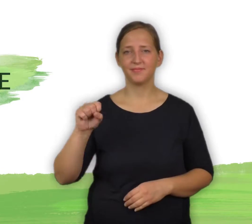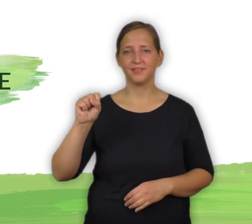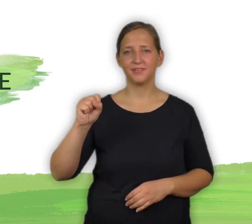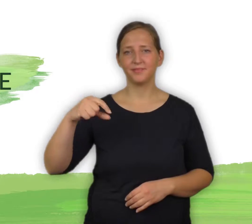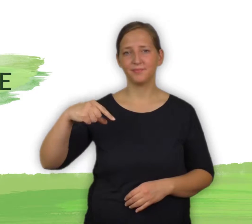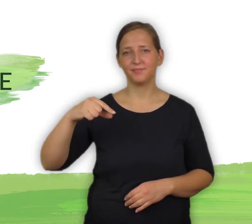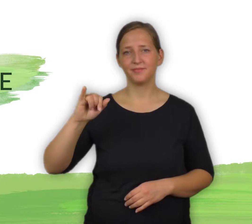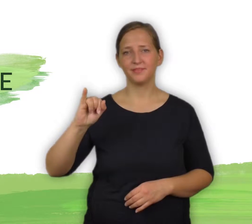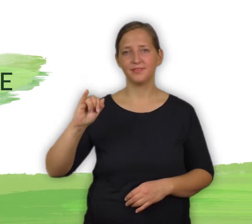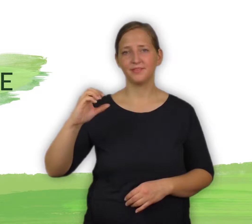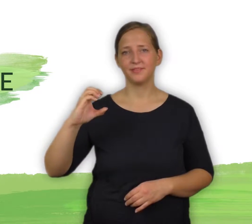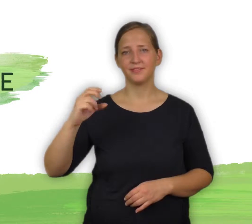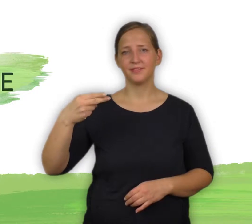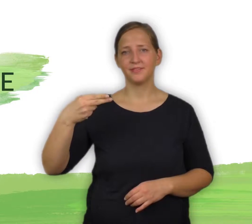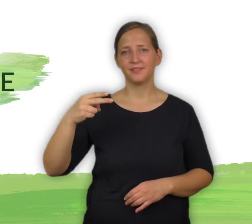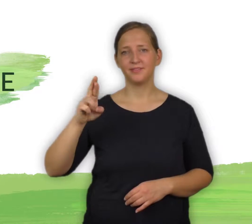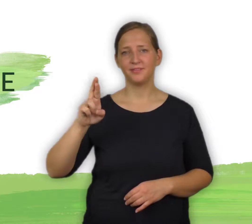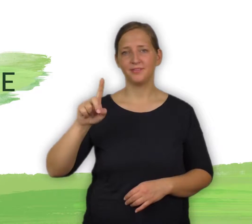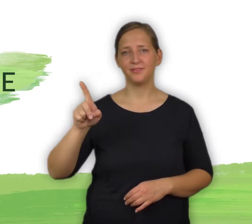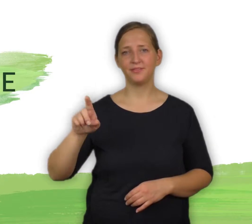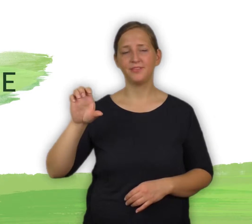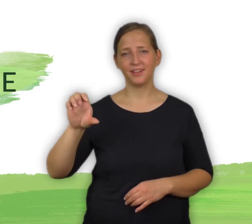Spichrze